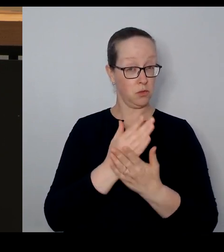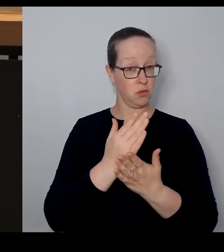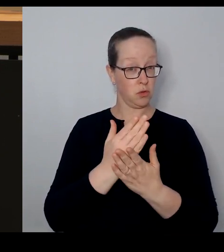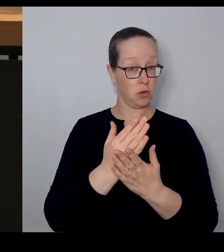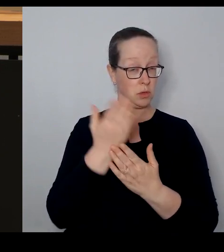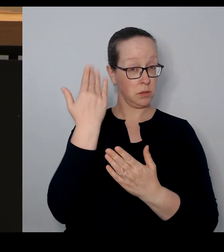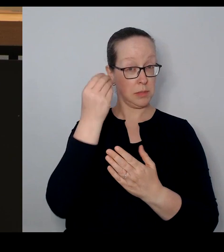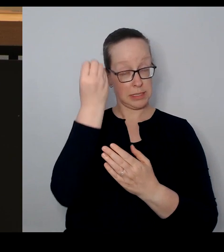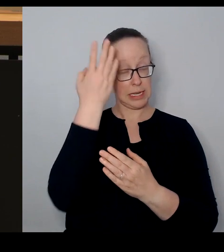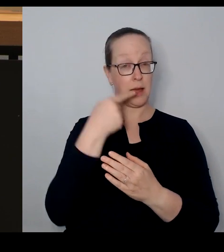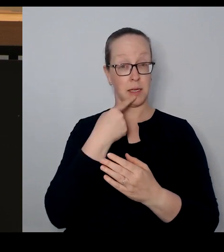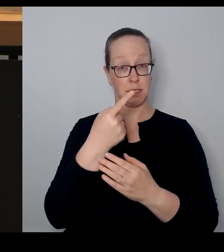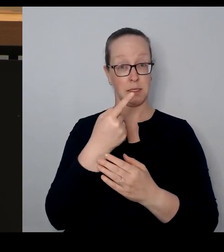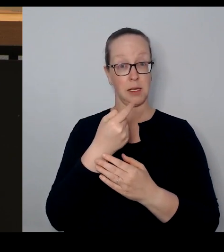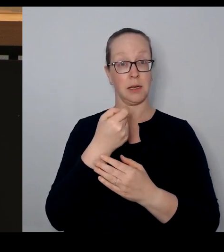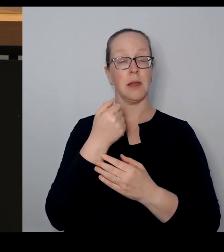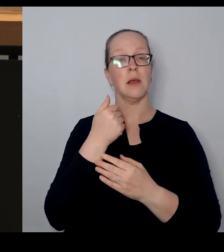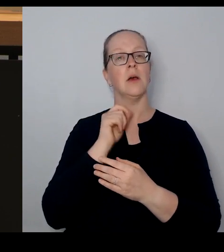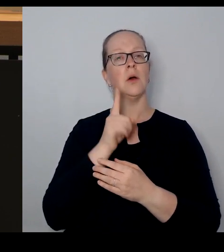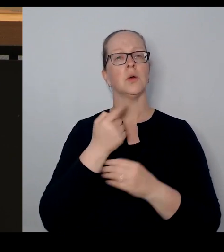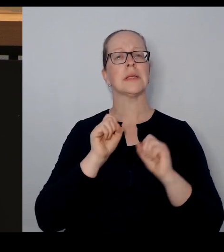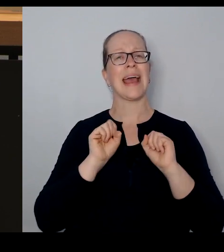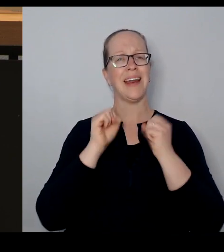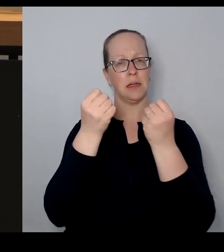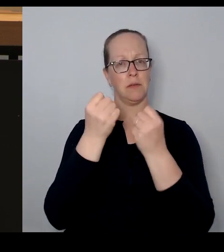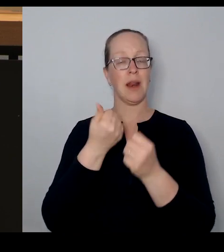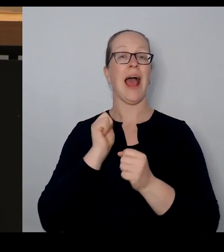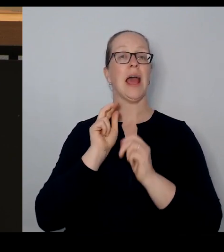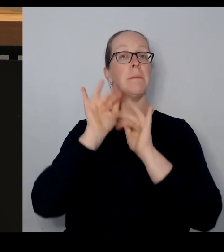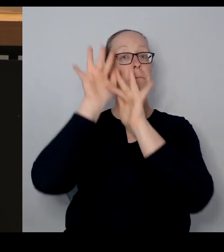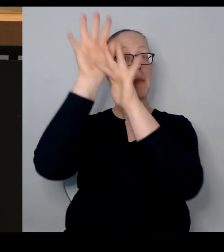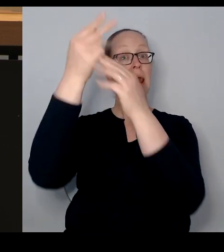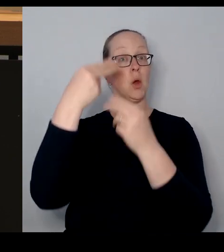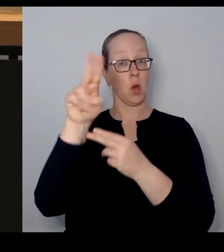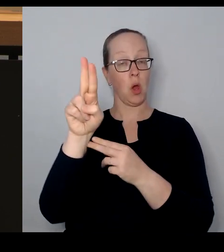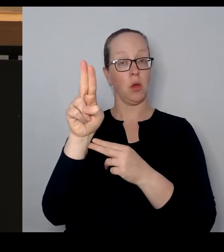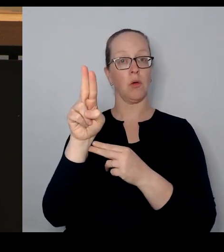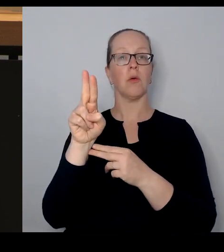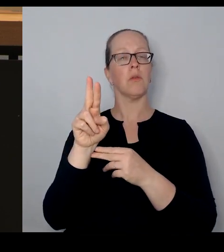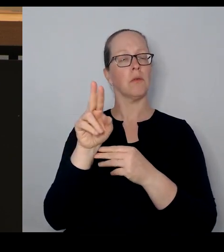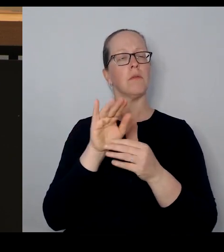mit großer Wahrscheinlichkeit in Kürze von die von der BVG gebaut werden. Und damit haben wir die